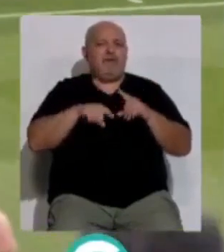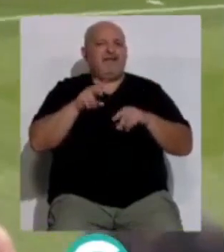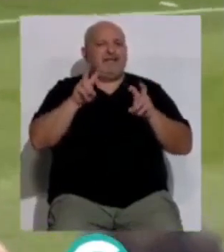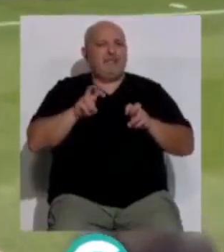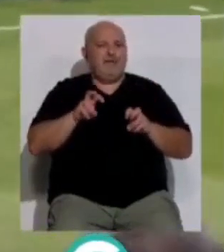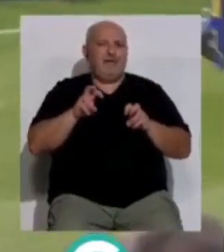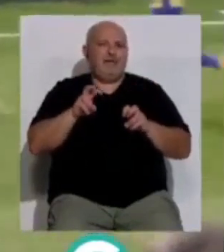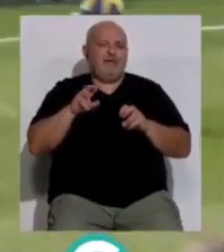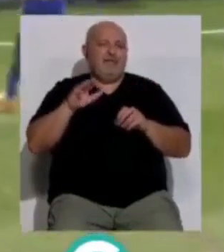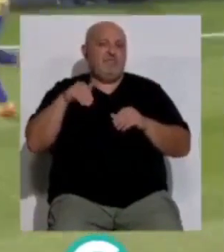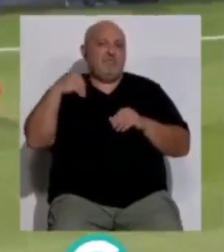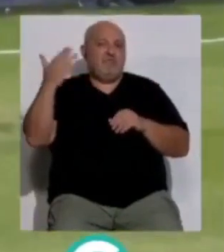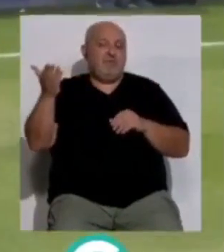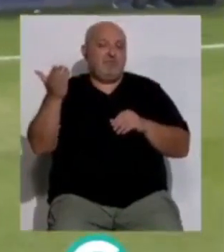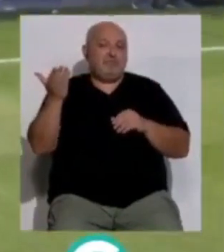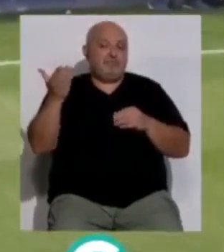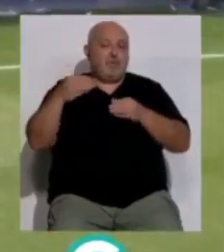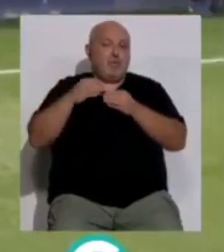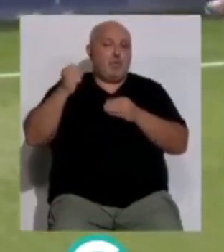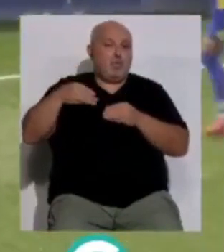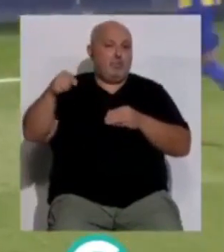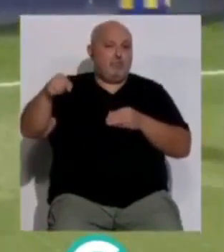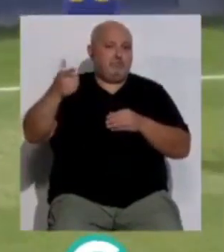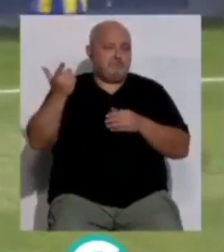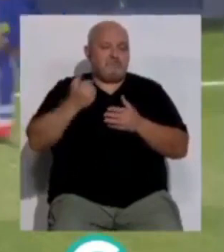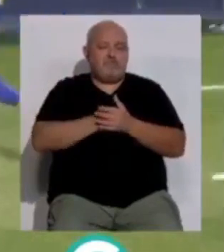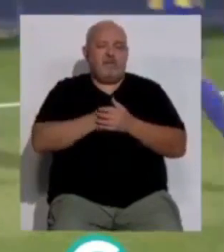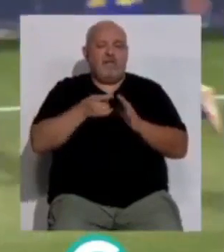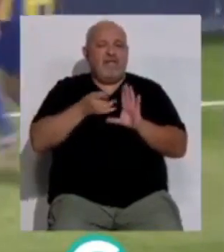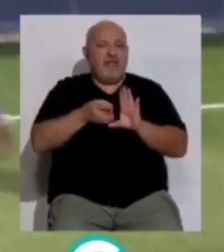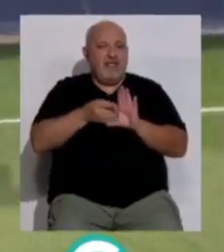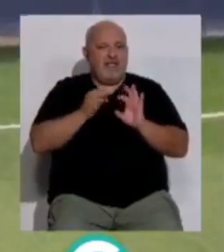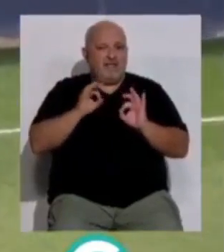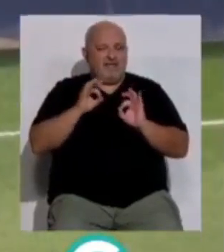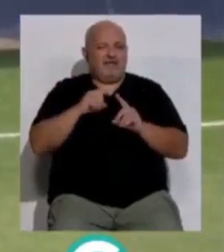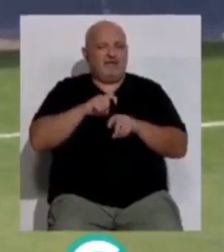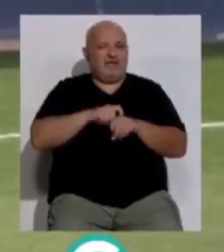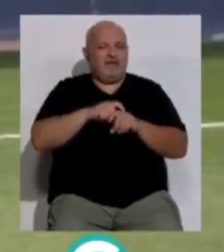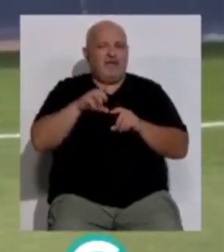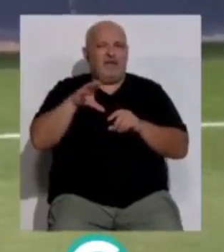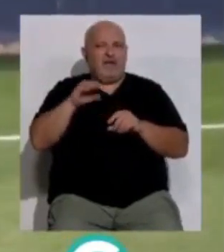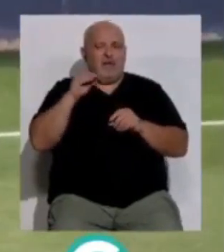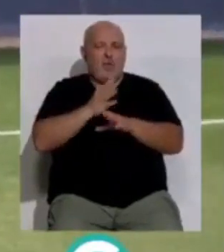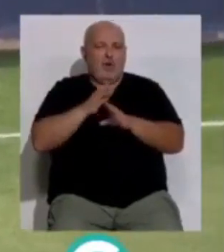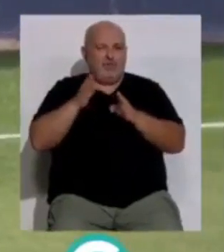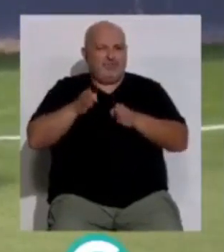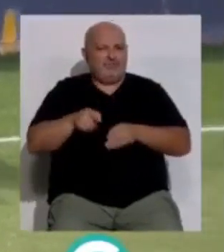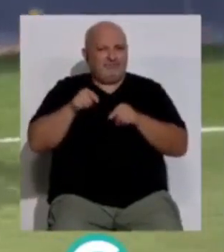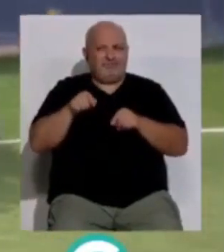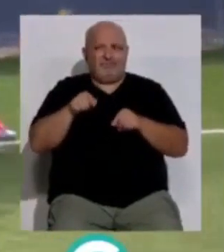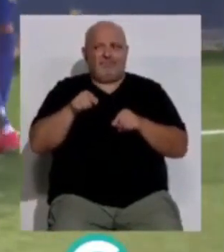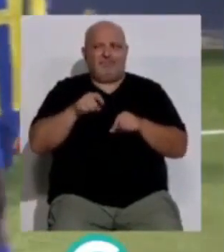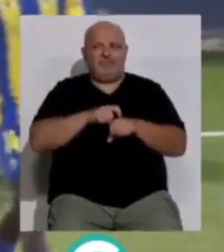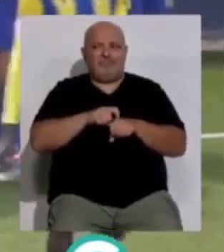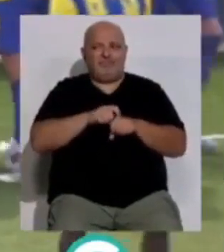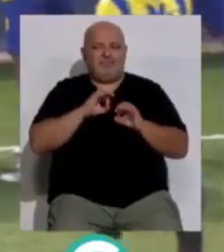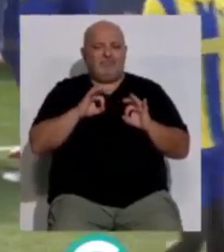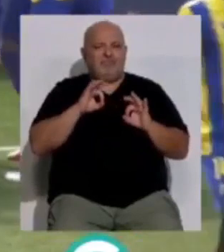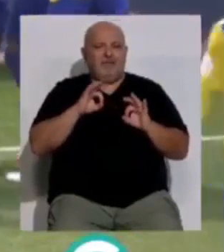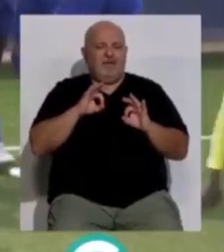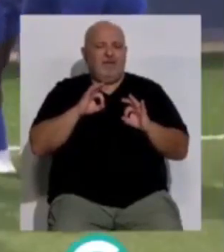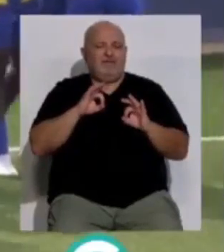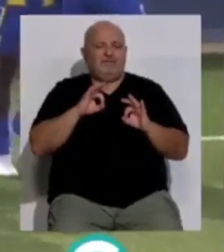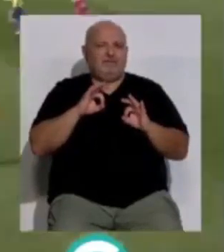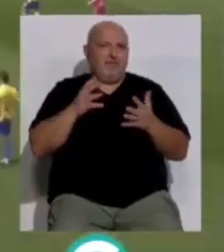extra campo que no conocemos a nivel de calidad a nivel de comprensión del juego a nivel de sí de